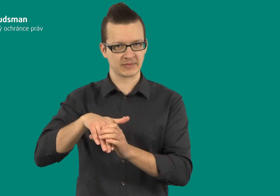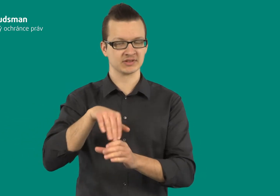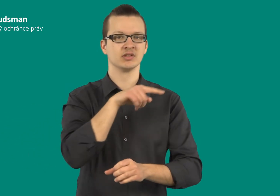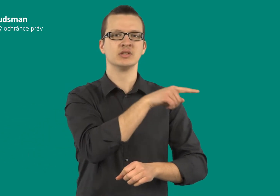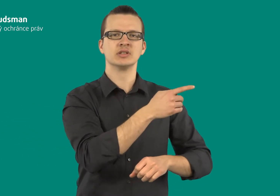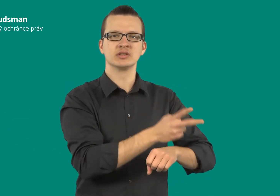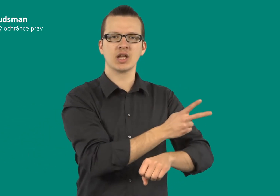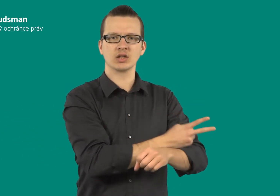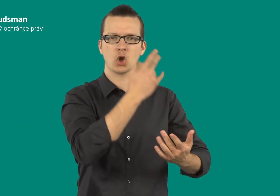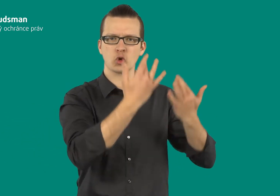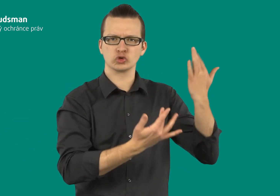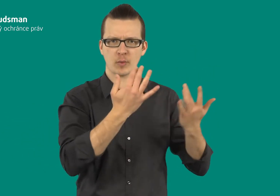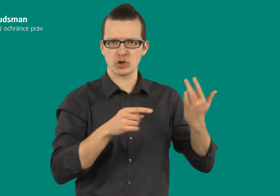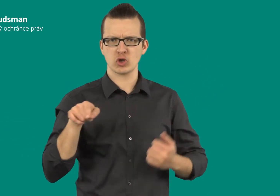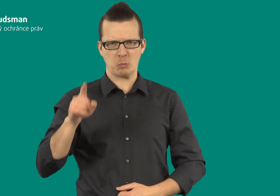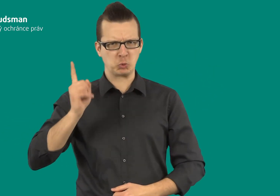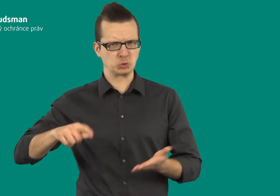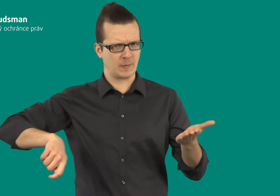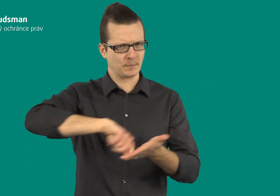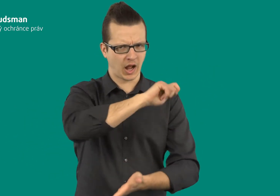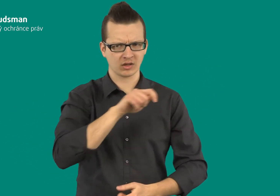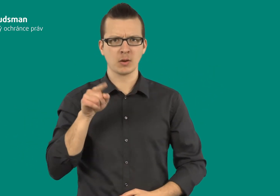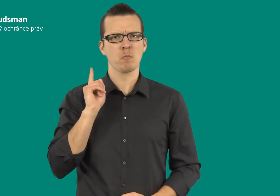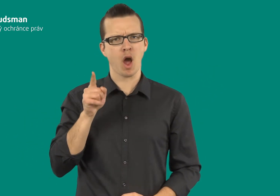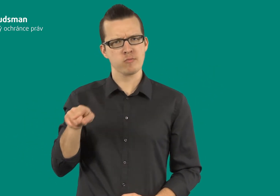Odvod do státního rozpočtu není pro veřejný sektor motivující